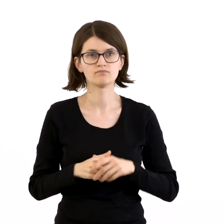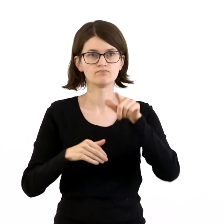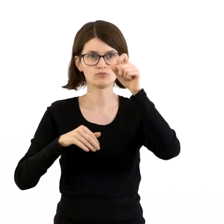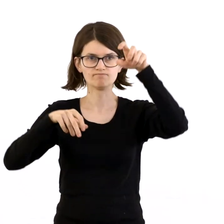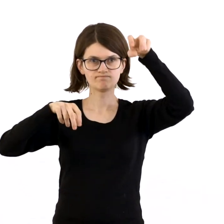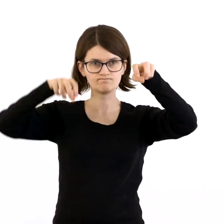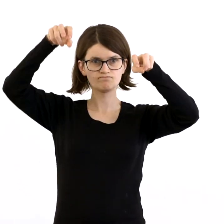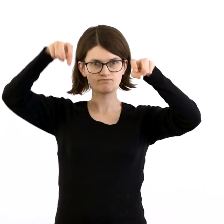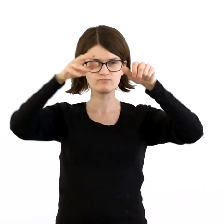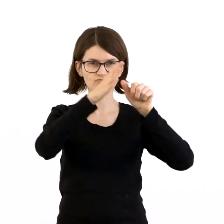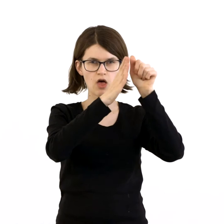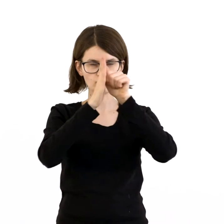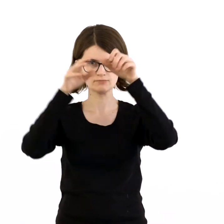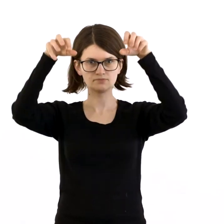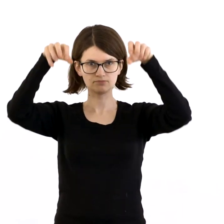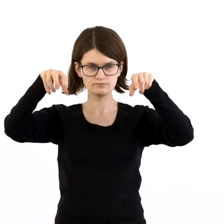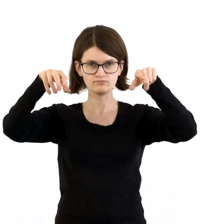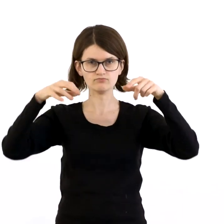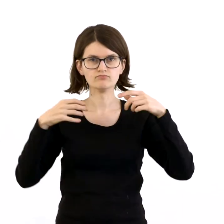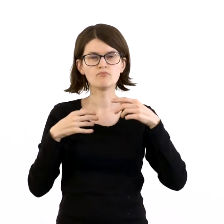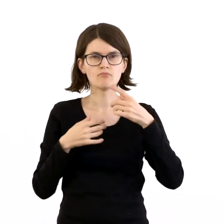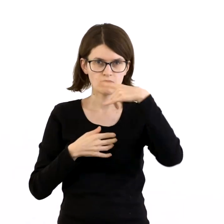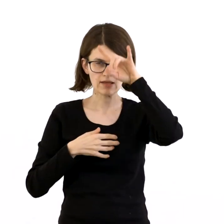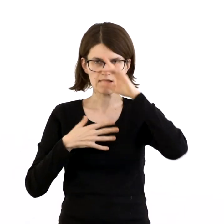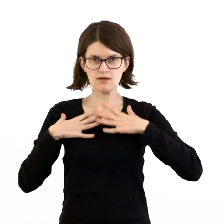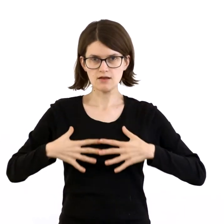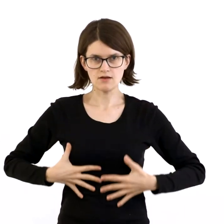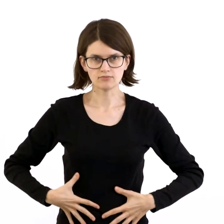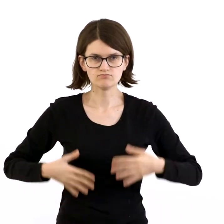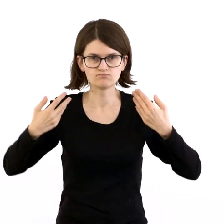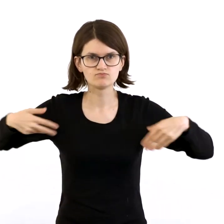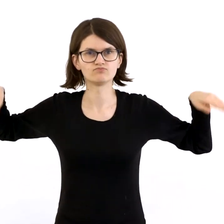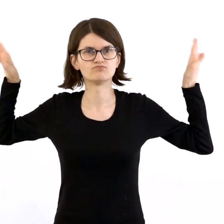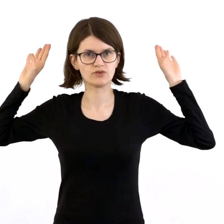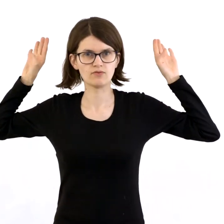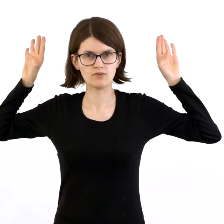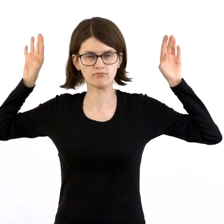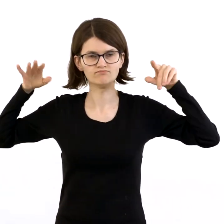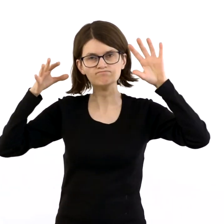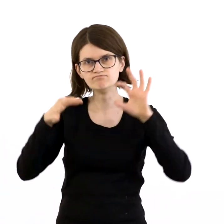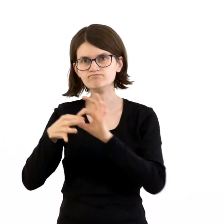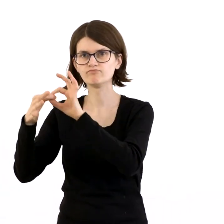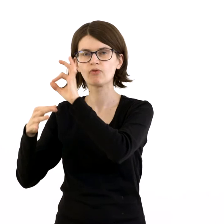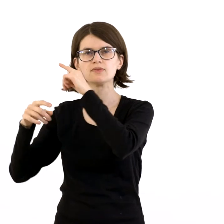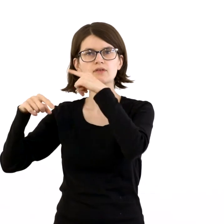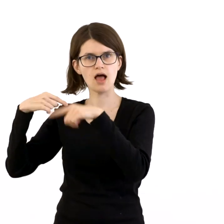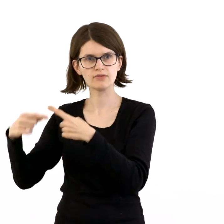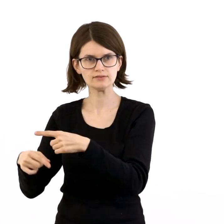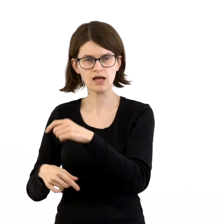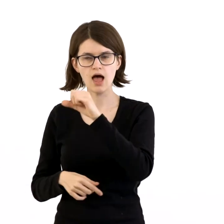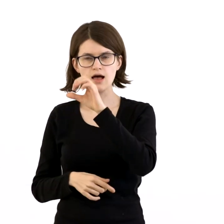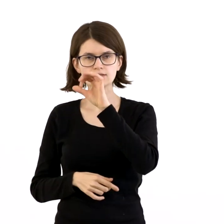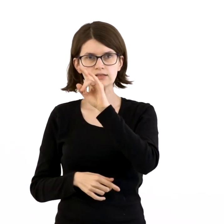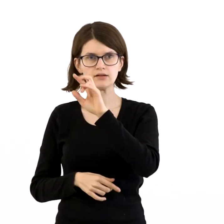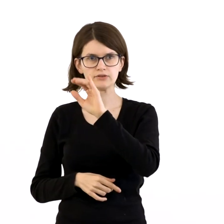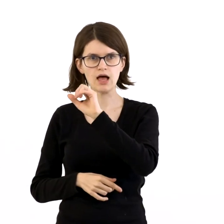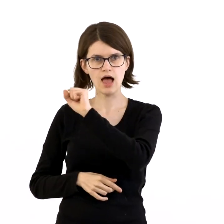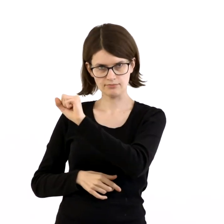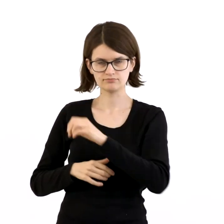Strzegły jej rzeźby skrzydlatych byków, które są nawiązaniem do tradycji asyryjskich.